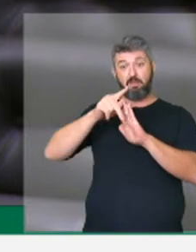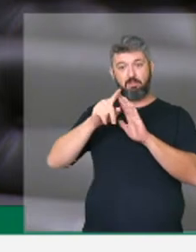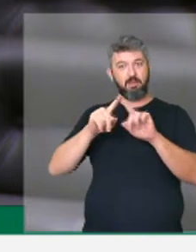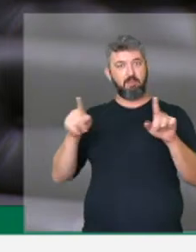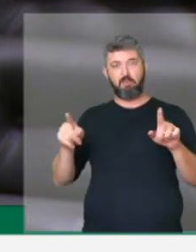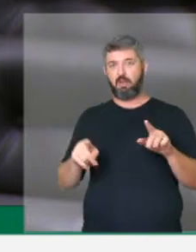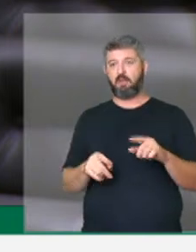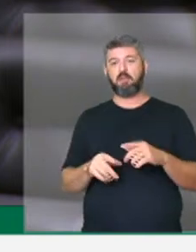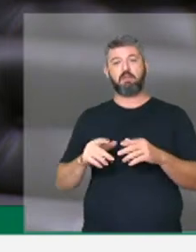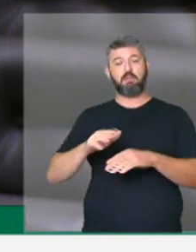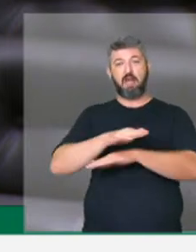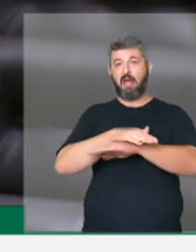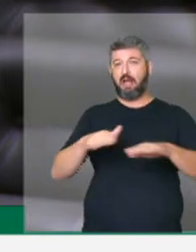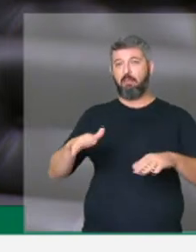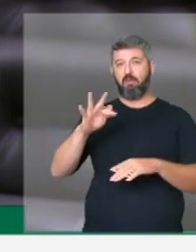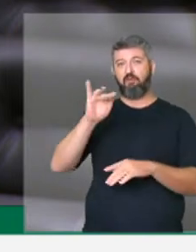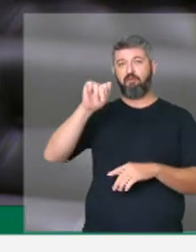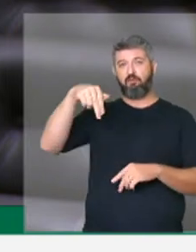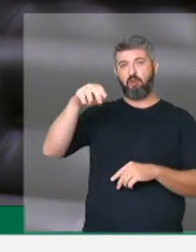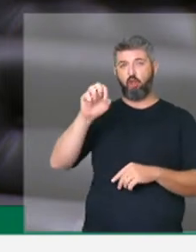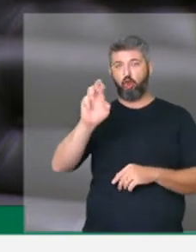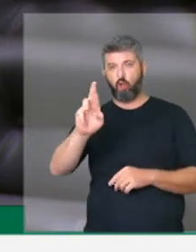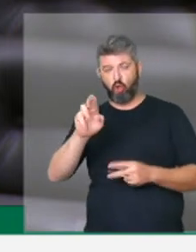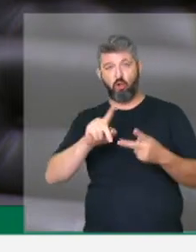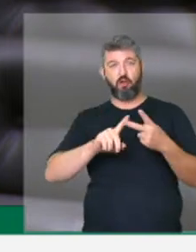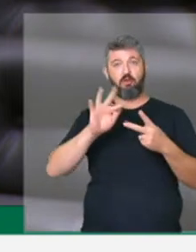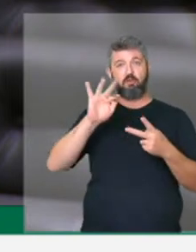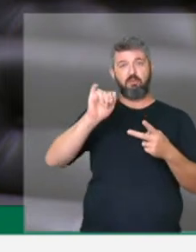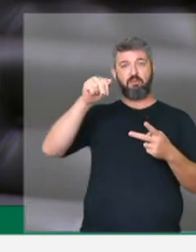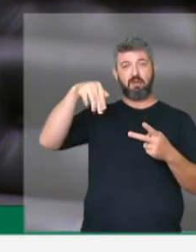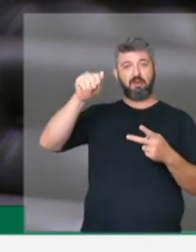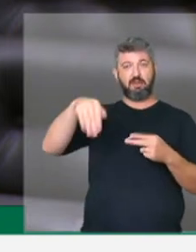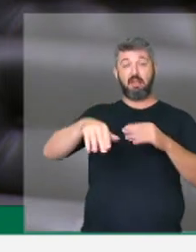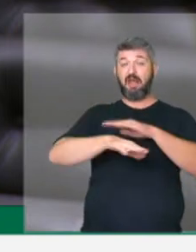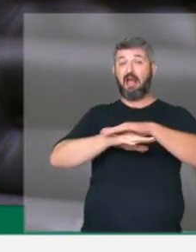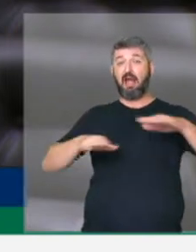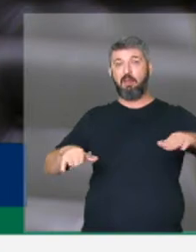DEVOLVER O DINHEIRO. PEGAM, FAZEM INVESTIMENTOS, FINANCIAM SEUS NEGÓCIOS E DECLARADAMENTE NÃO TEM MENOR